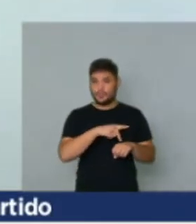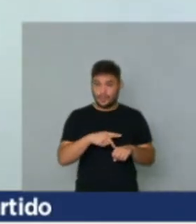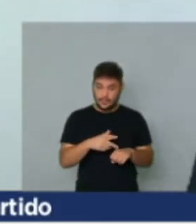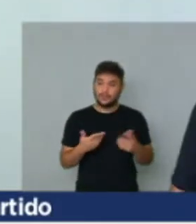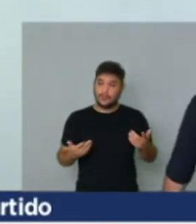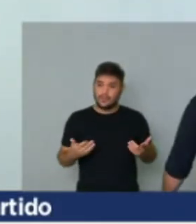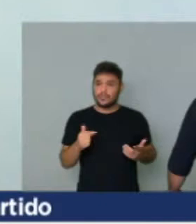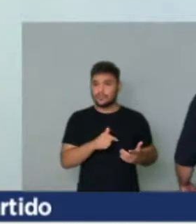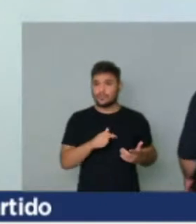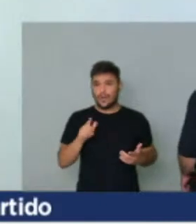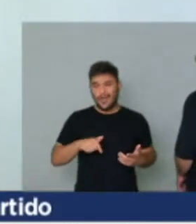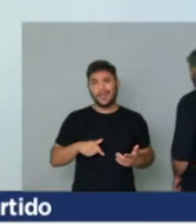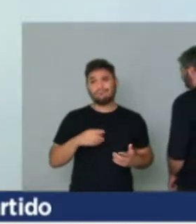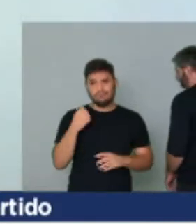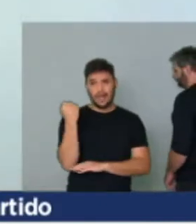A REDE É CONTRA... CONTRA A RETIRADA DE PAUTA DESSA